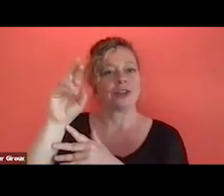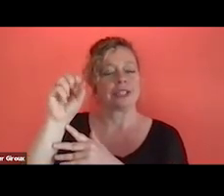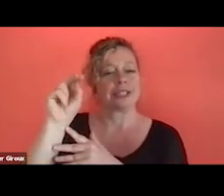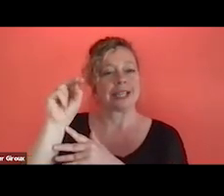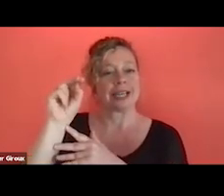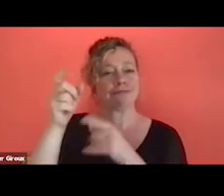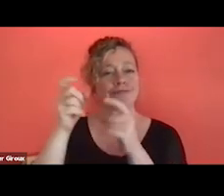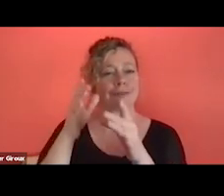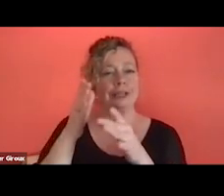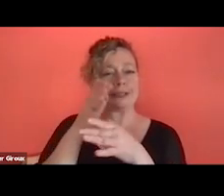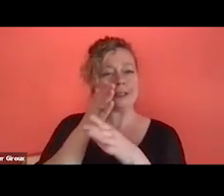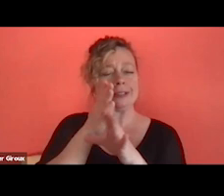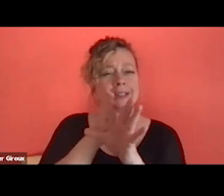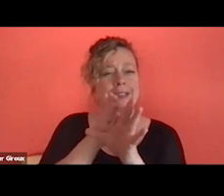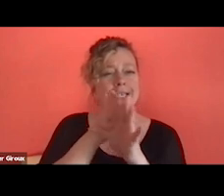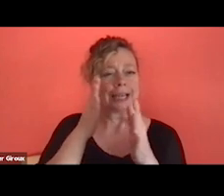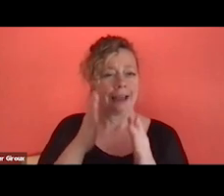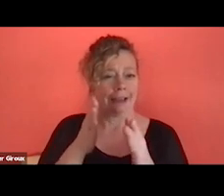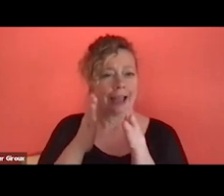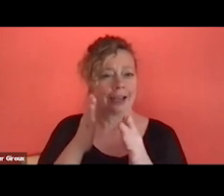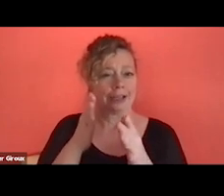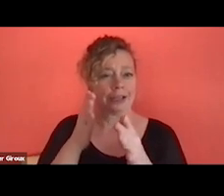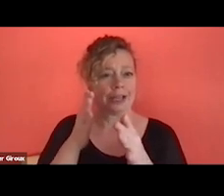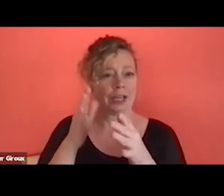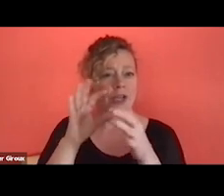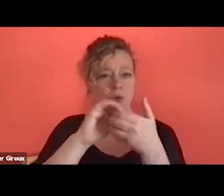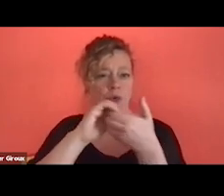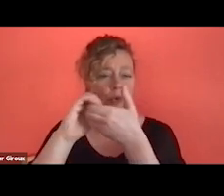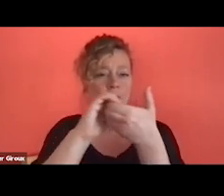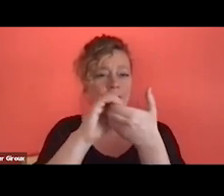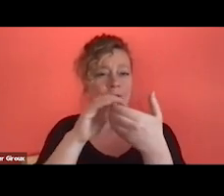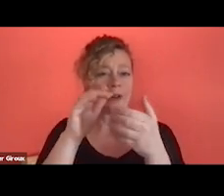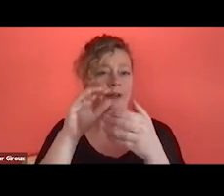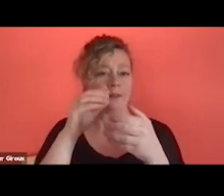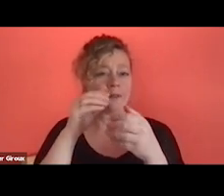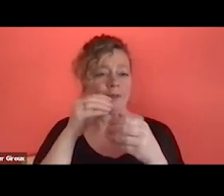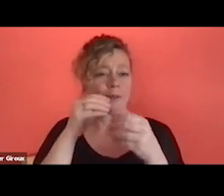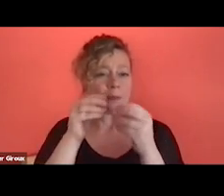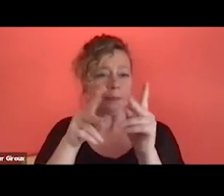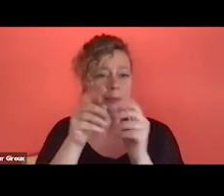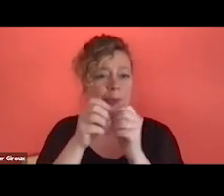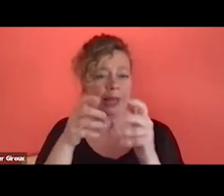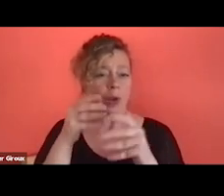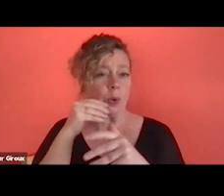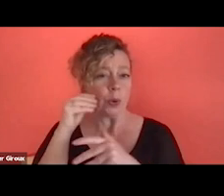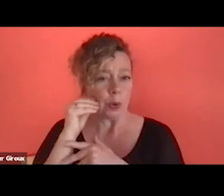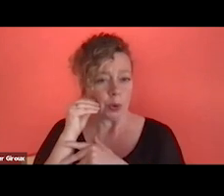de la Coalición de Colorado para las Personas sin Hogar en Denver, Colorado. Y él hablará sobre cómo han adaptado su programa